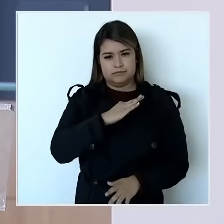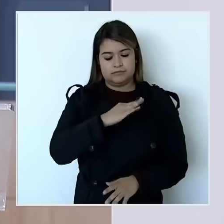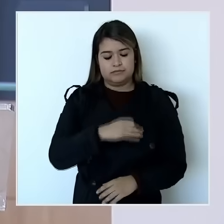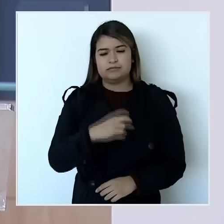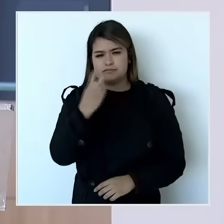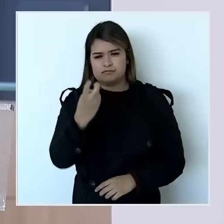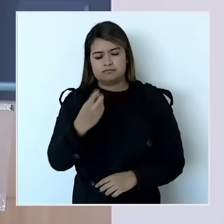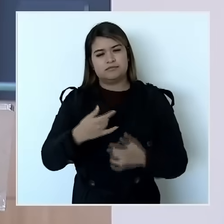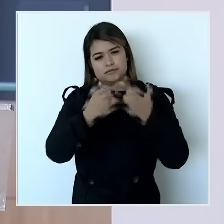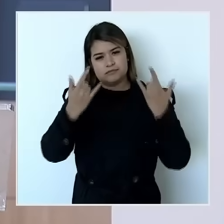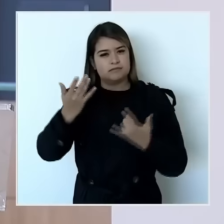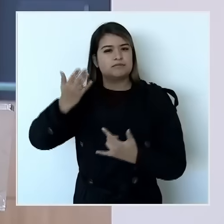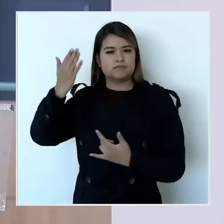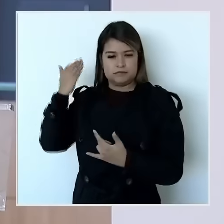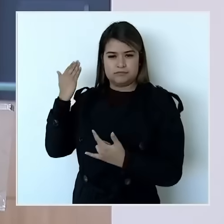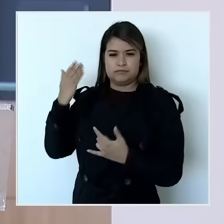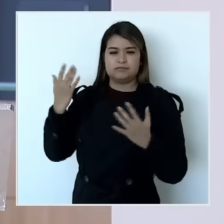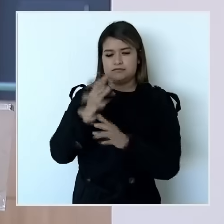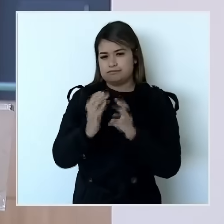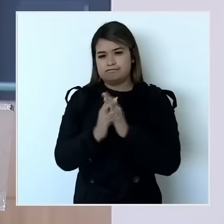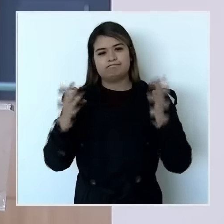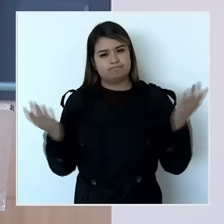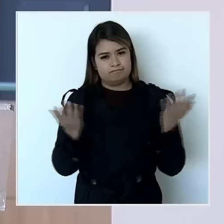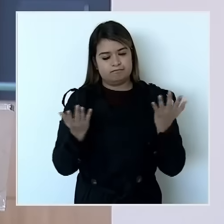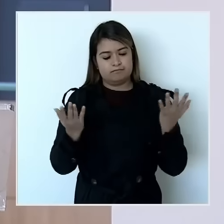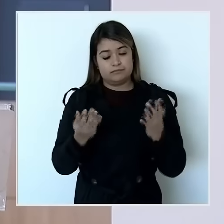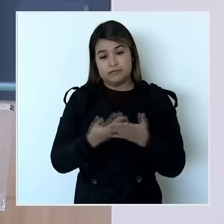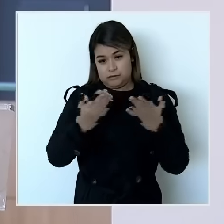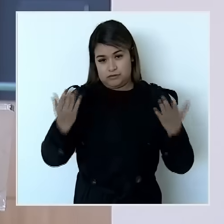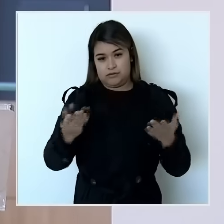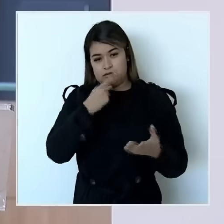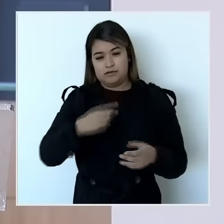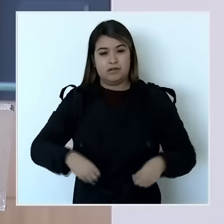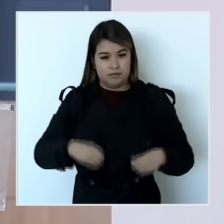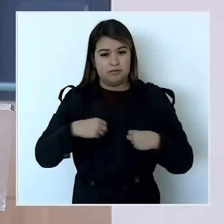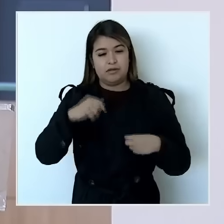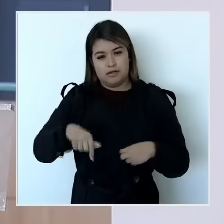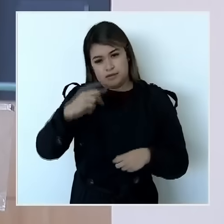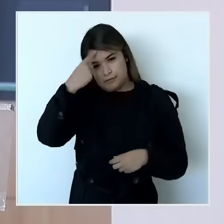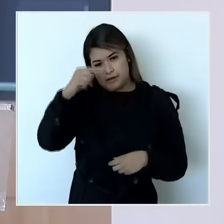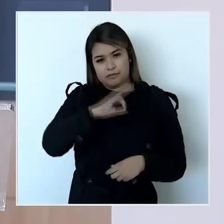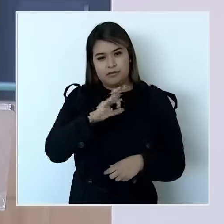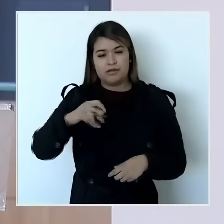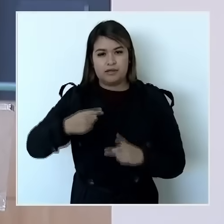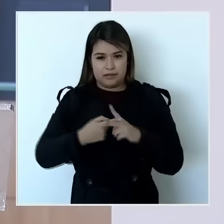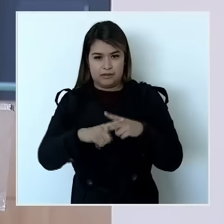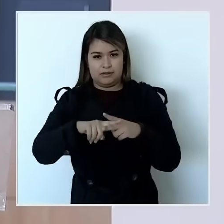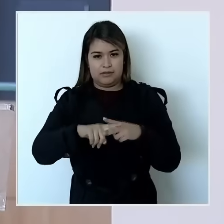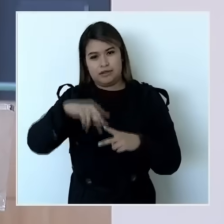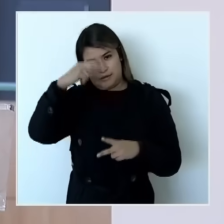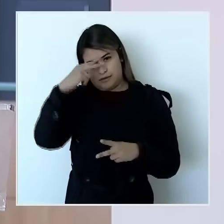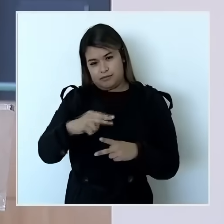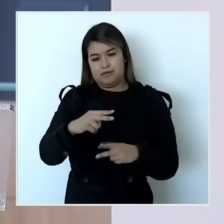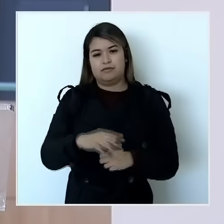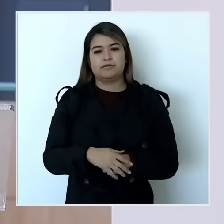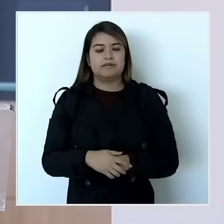sus fundadores, que decidieron asentarse y vivir aquí para seguir siendo mexicanos, así como por el